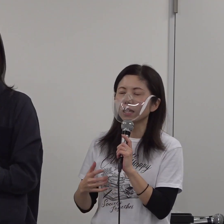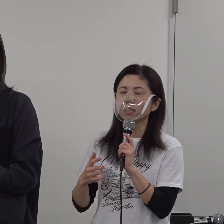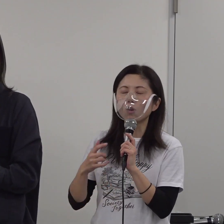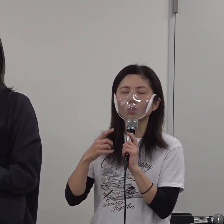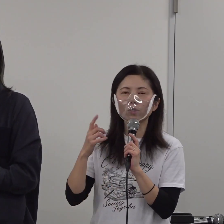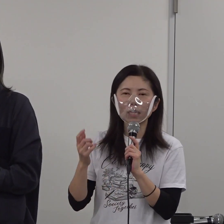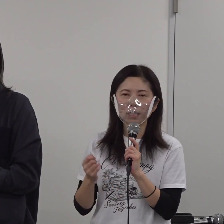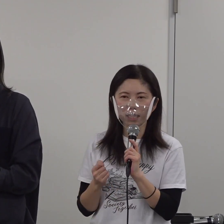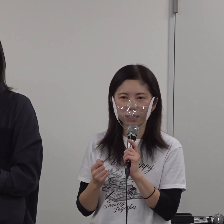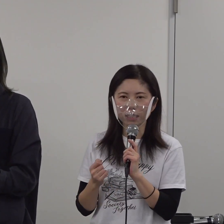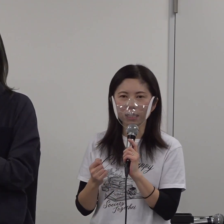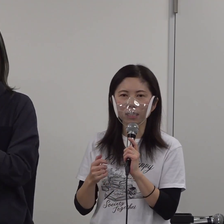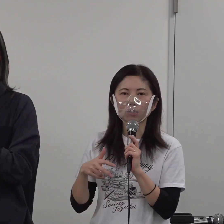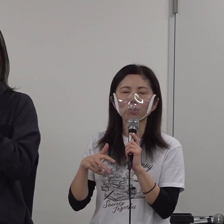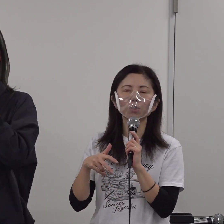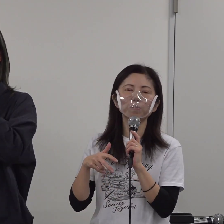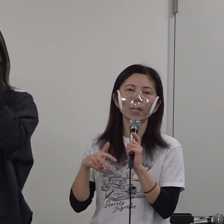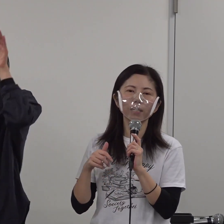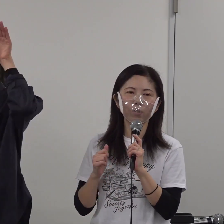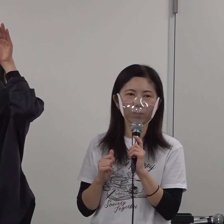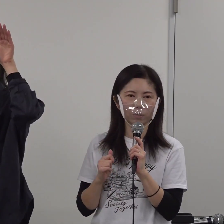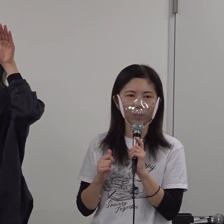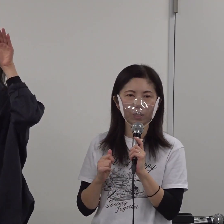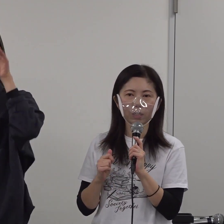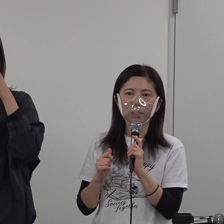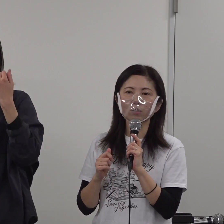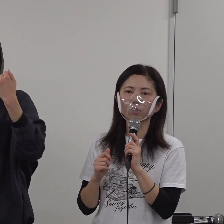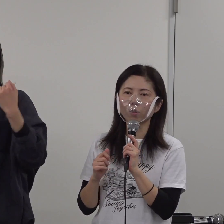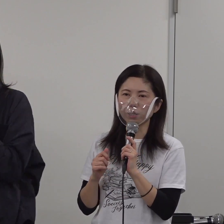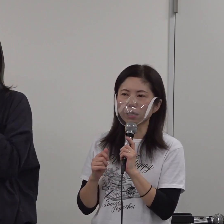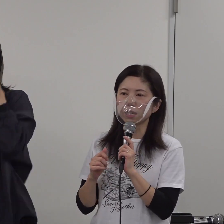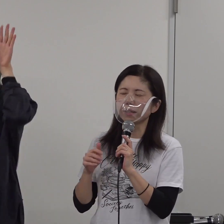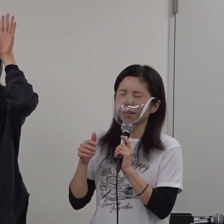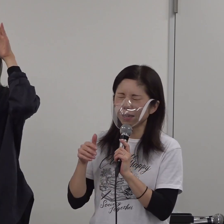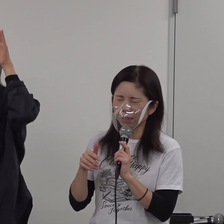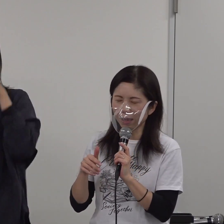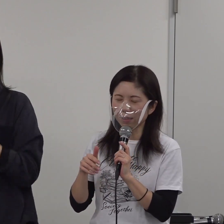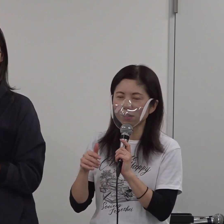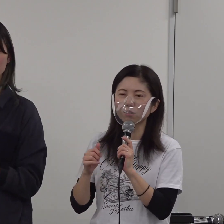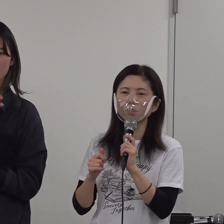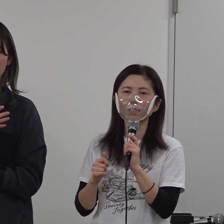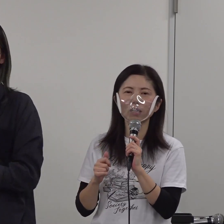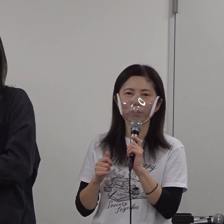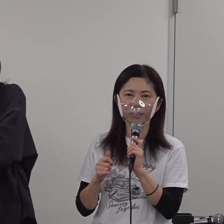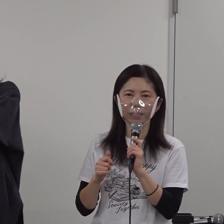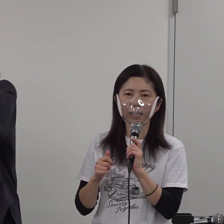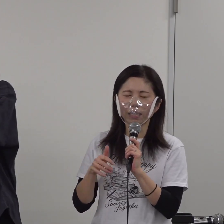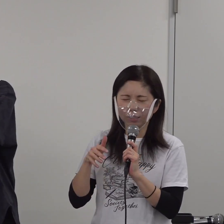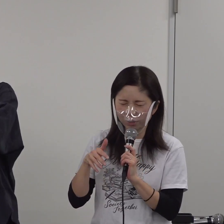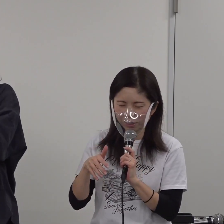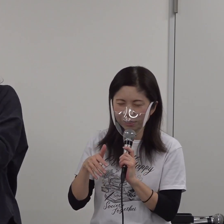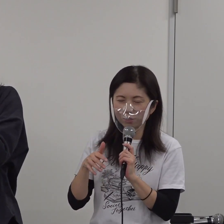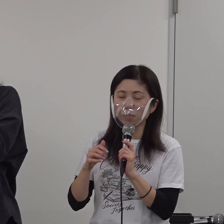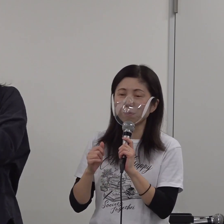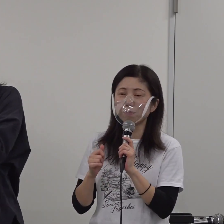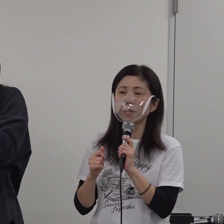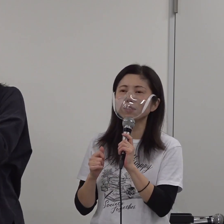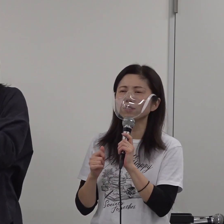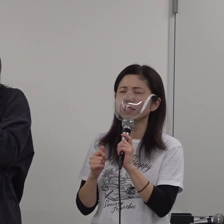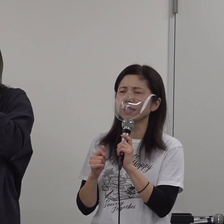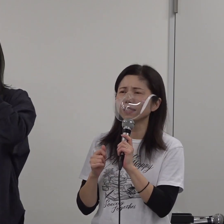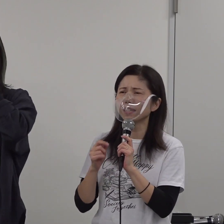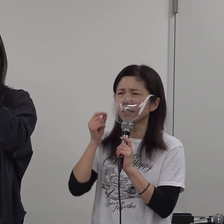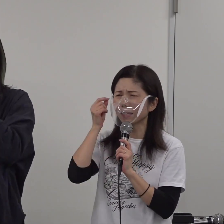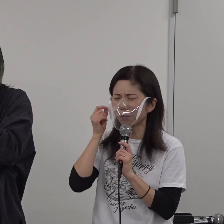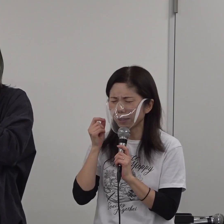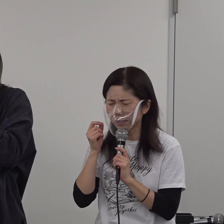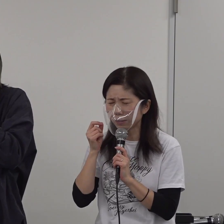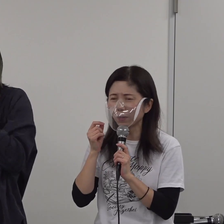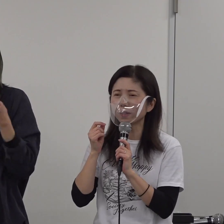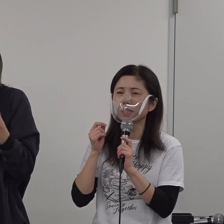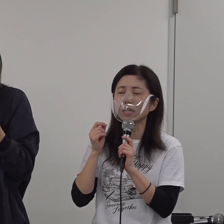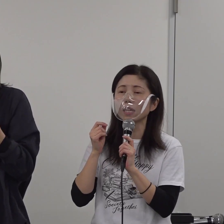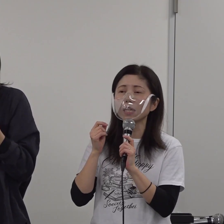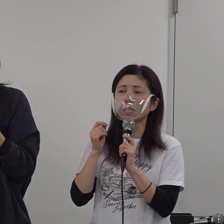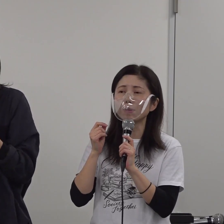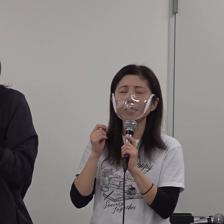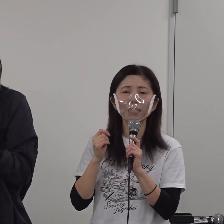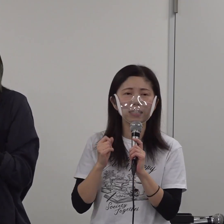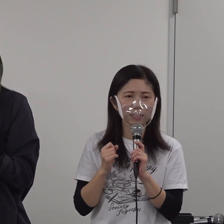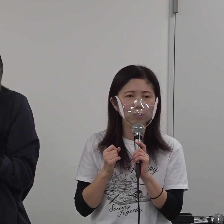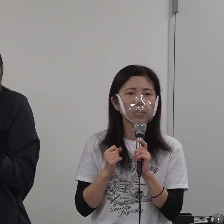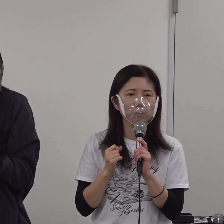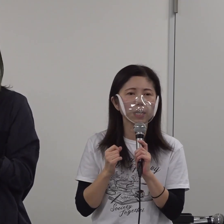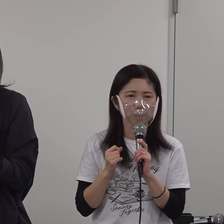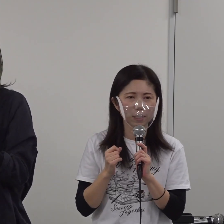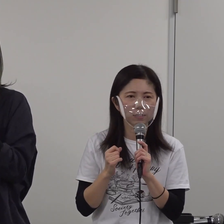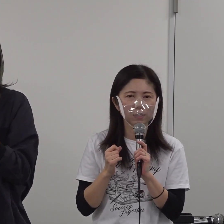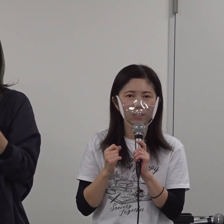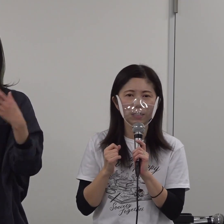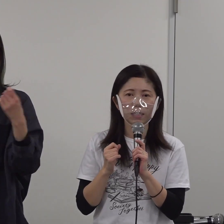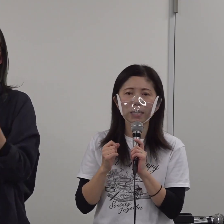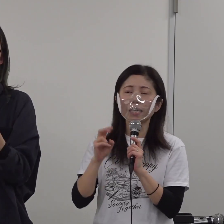補助犬たち、スーパードッグ、すごい大変な訓練をしてストレスいっぱい 訓練されてかわいそうって未だに実は言われます